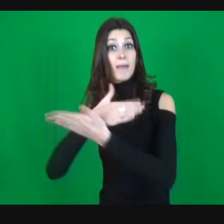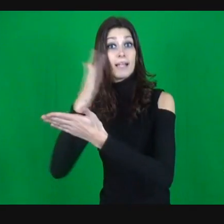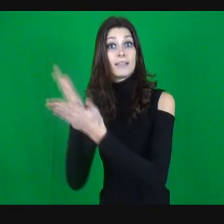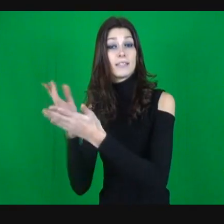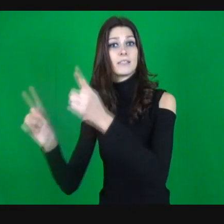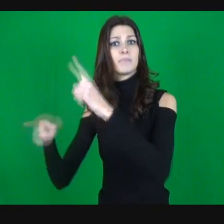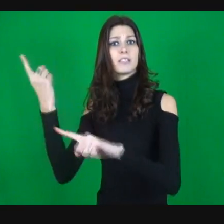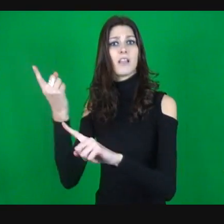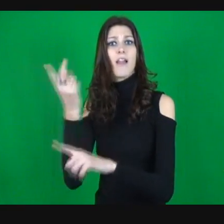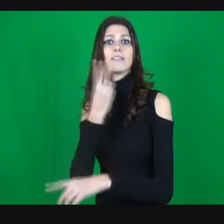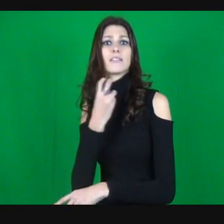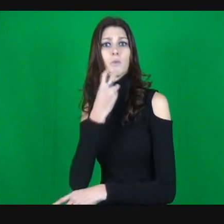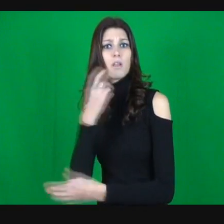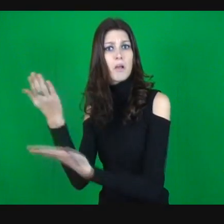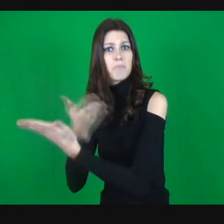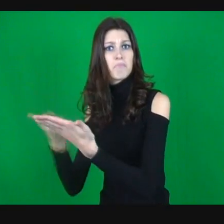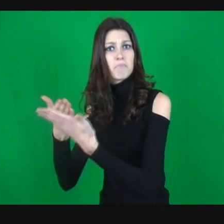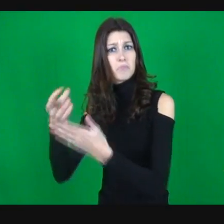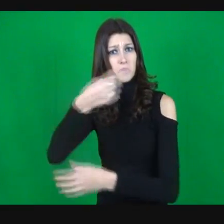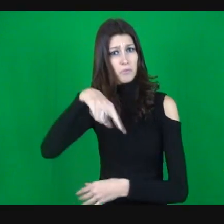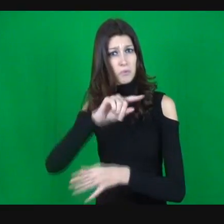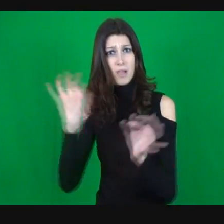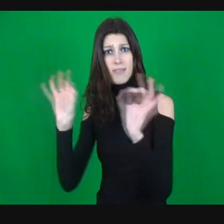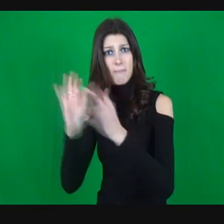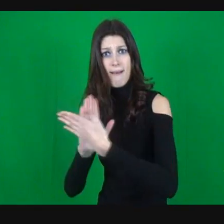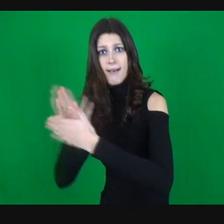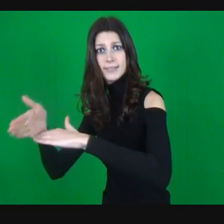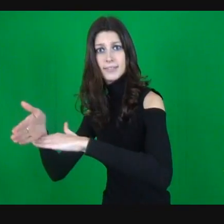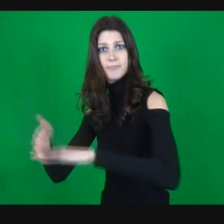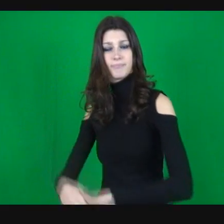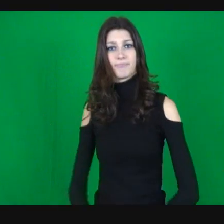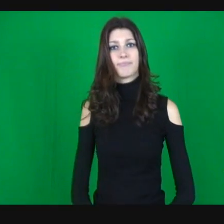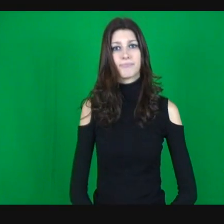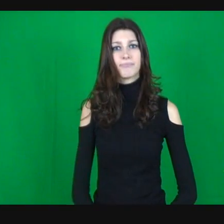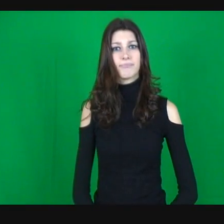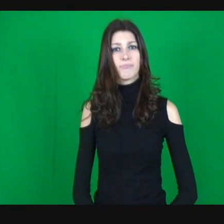Vous n’avez pas accès à une partie importante des concitoyens.